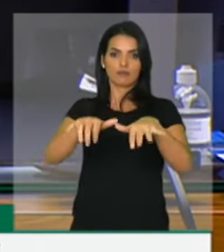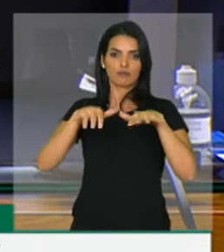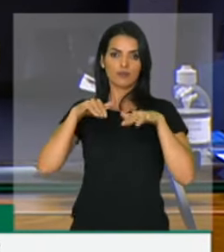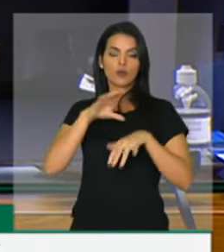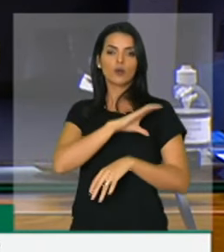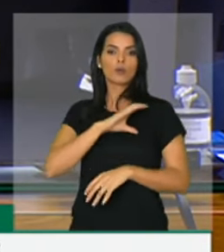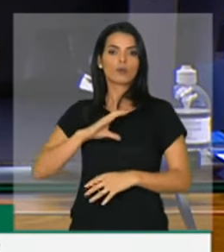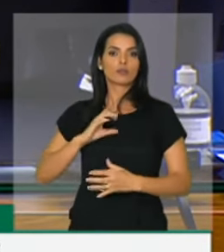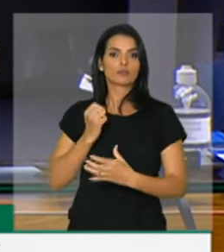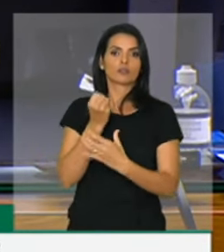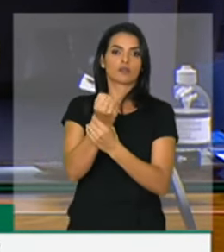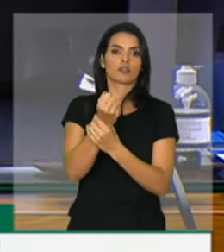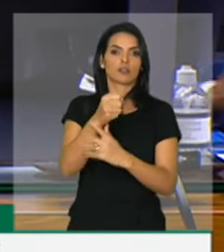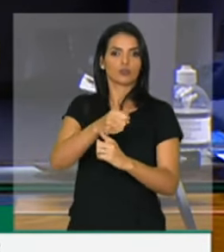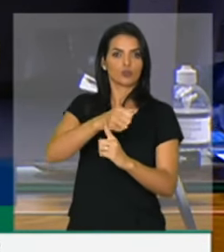O, JUSTIÇA E CIDADANIA. CONCEDO A PALAVRA AO DEPUTADO